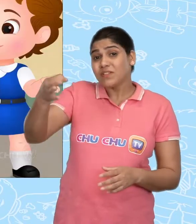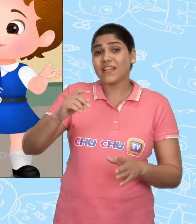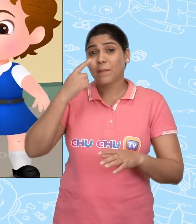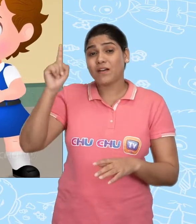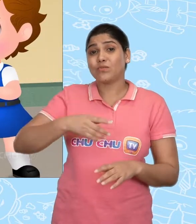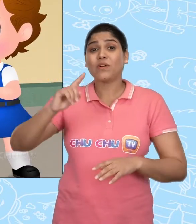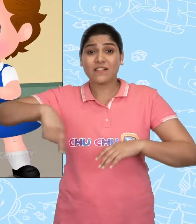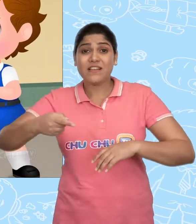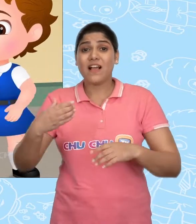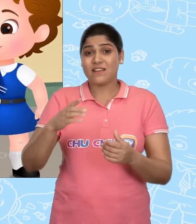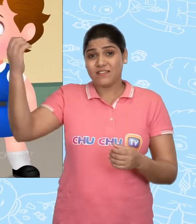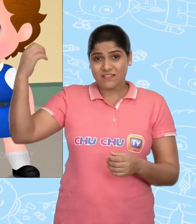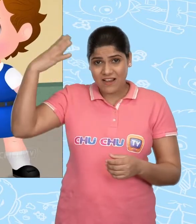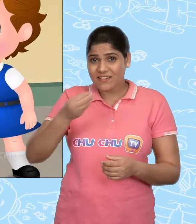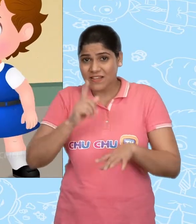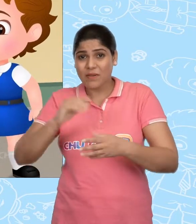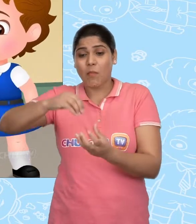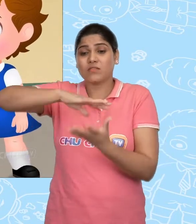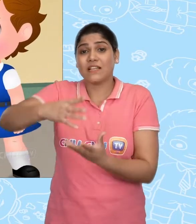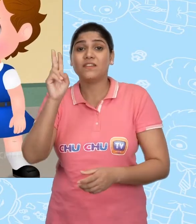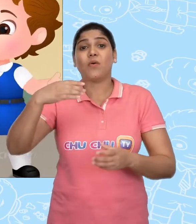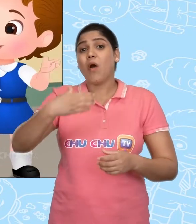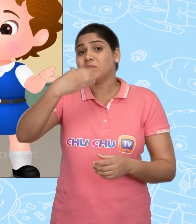मै कल उन्हे lunch के लिए दो pizza बनाने को कहुंगी